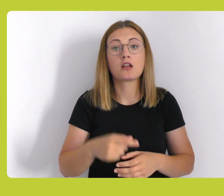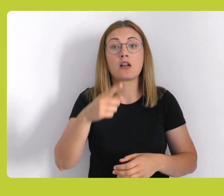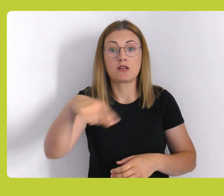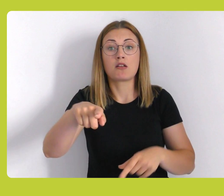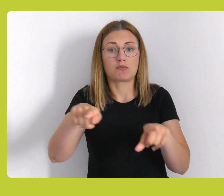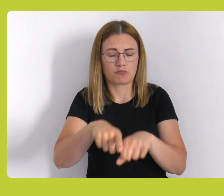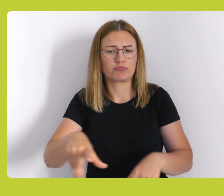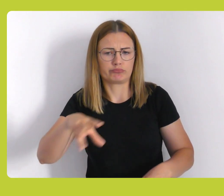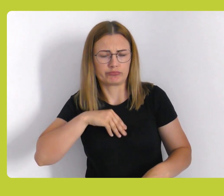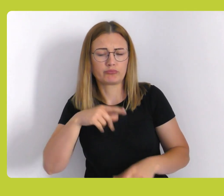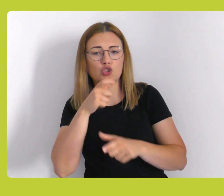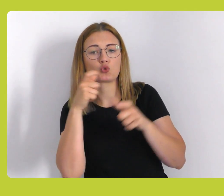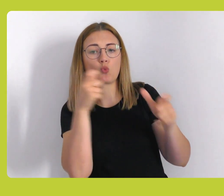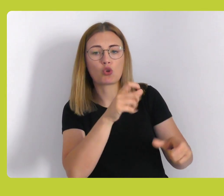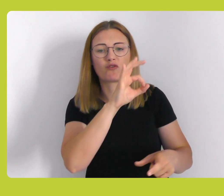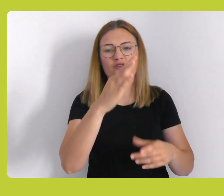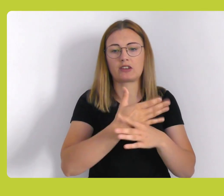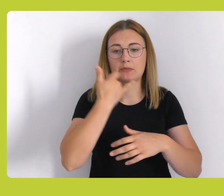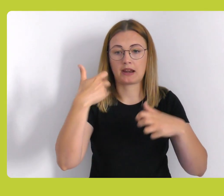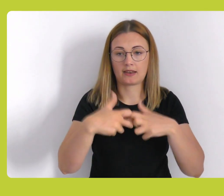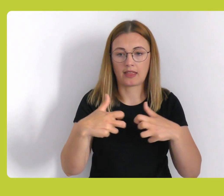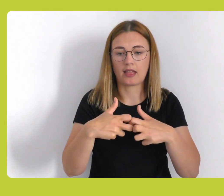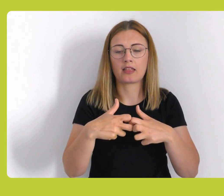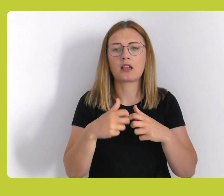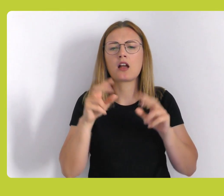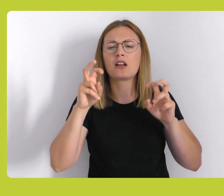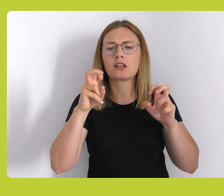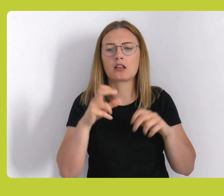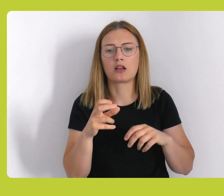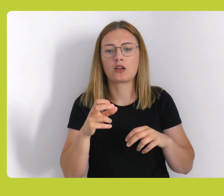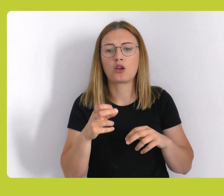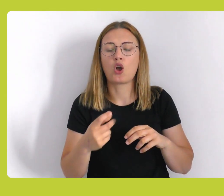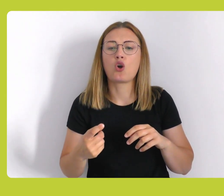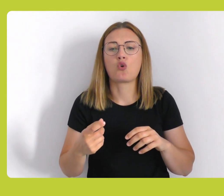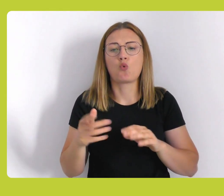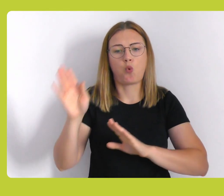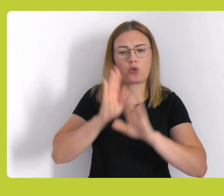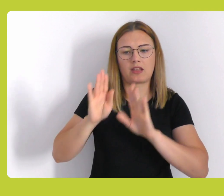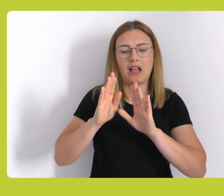Możesz również uniknąć dodatkowych kosztów